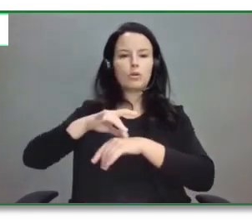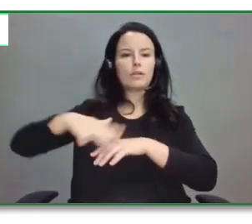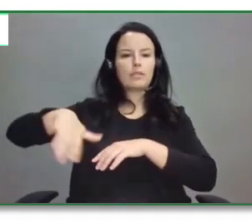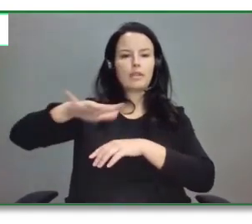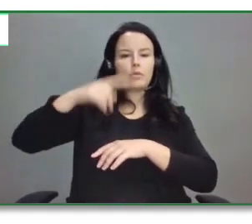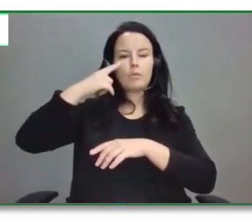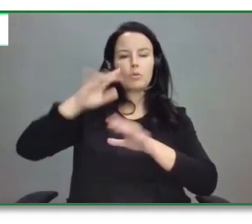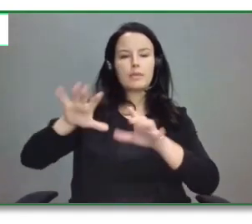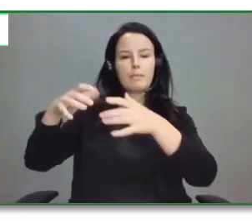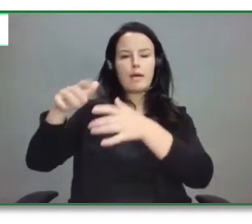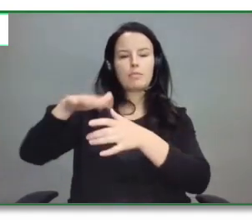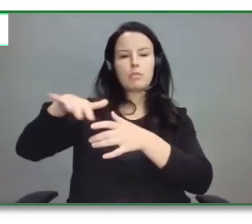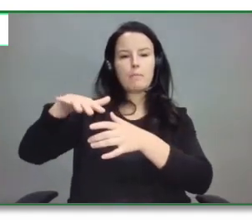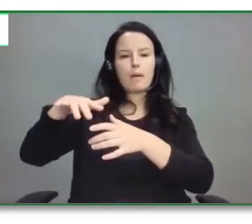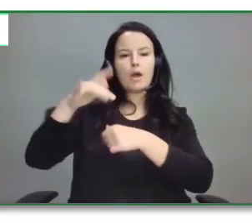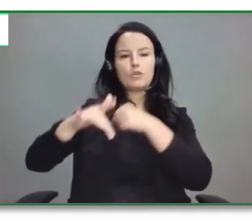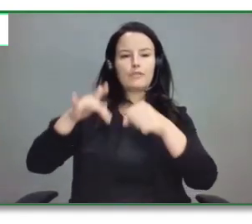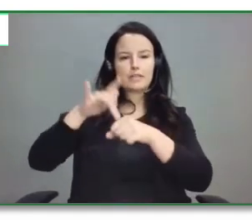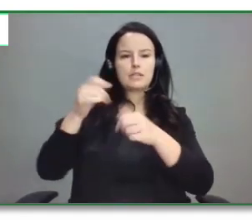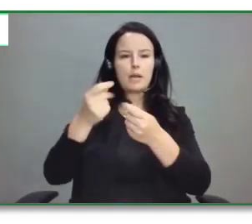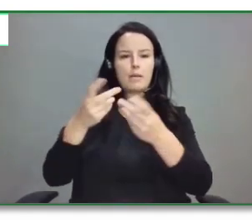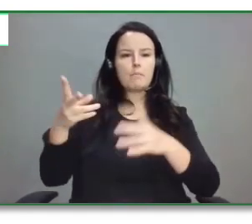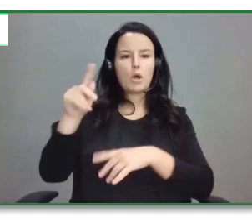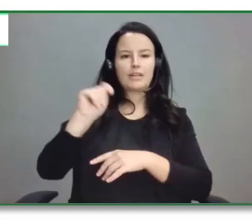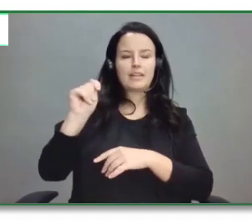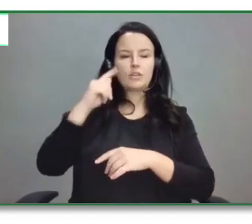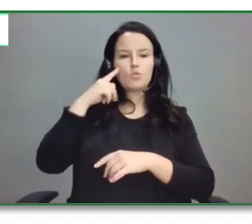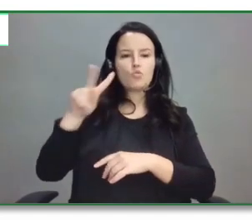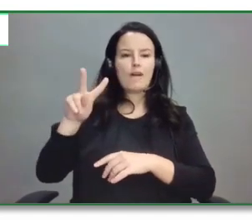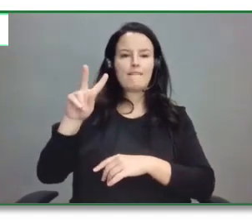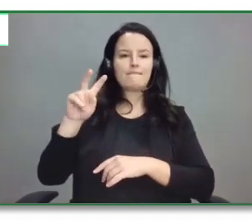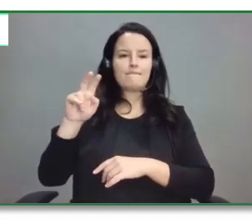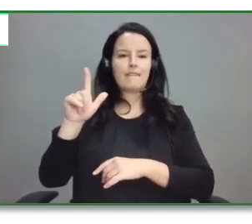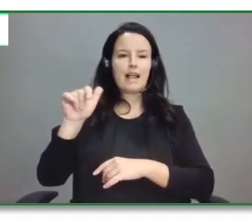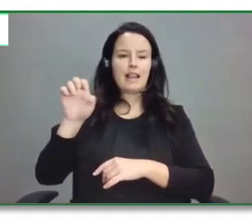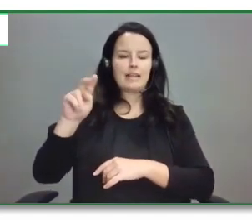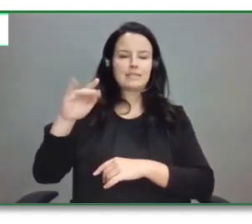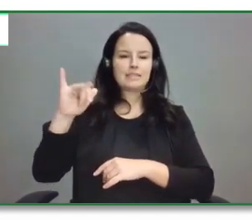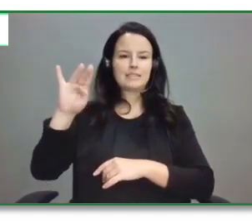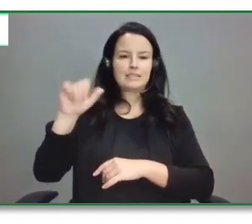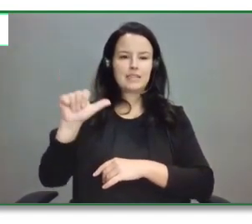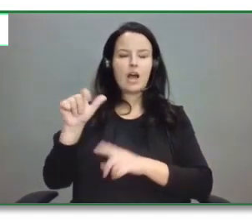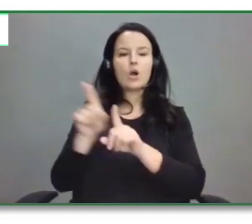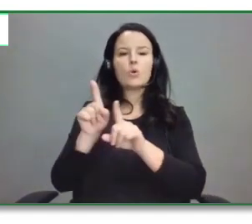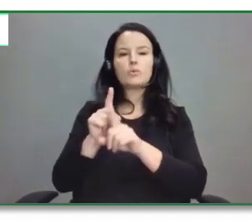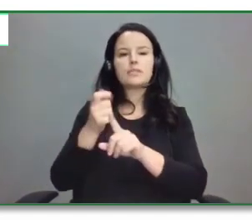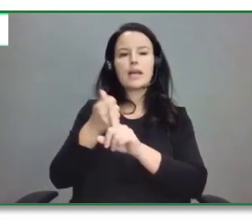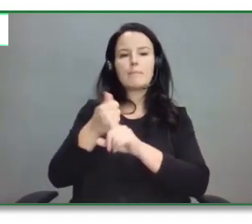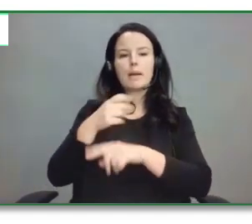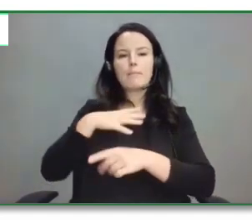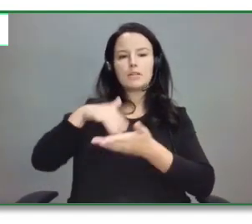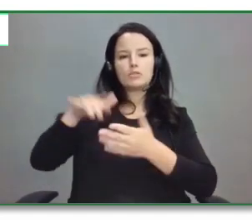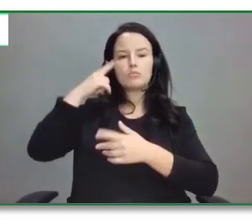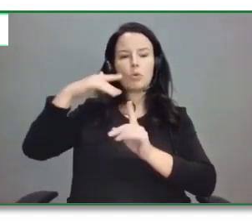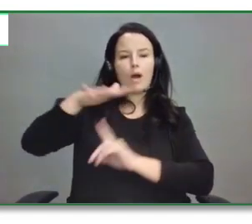d'université polytechnique de Valens si elle était titulaire d'une licence en sciences et l'environnement et elle fait